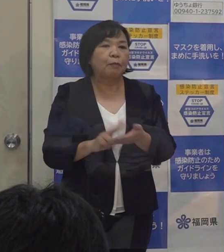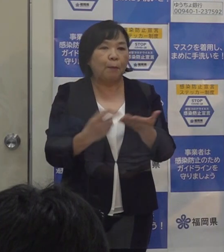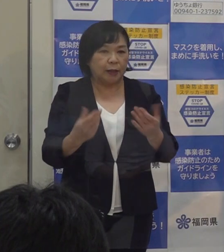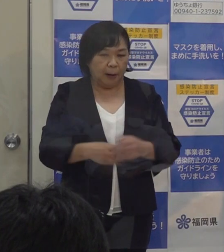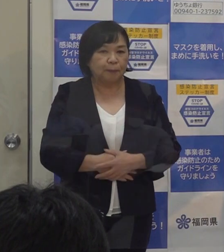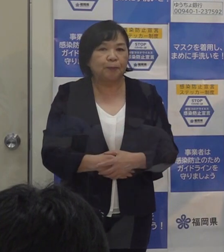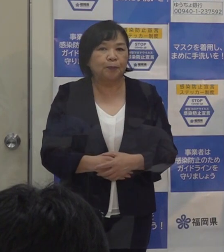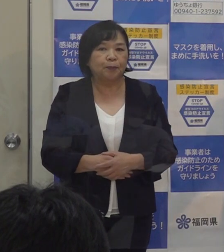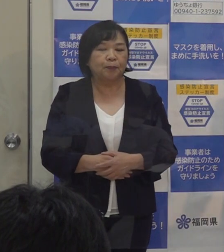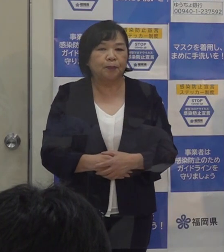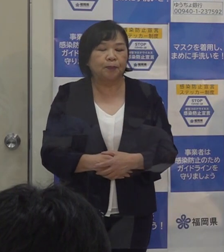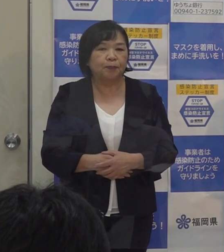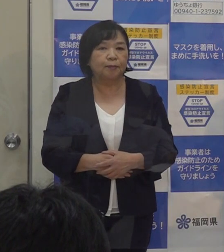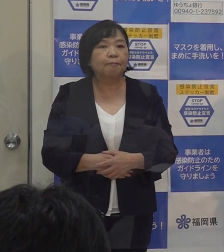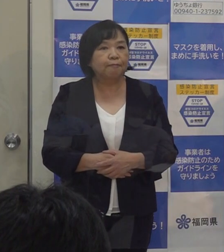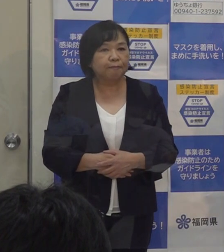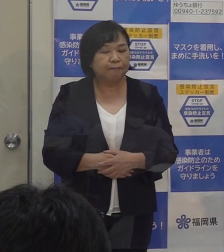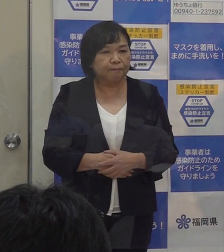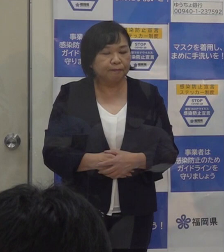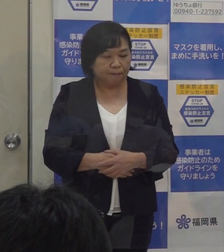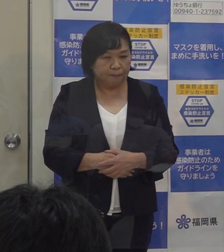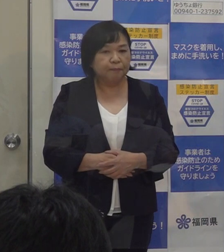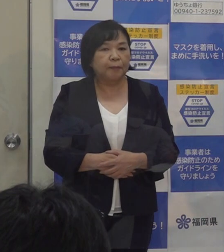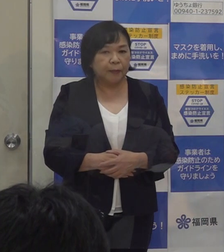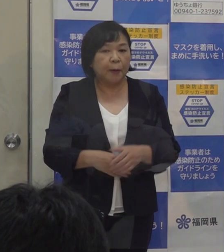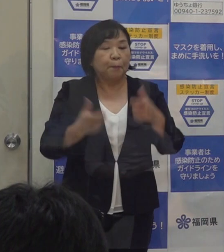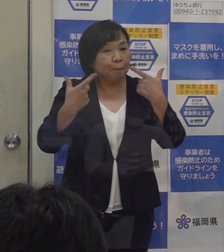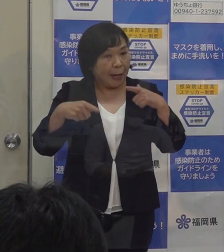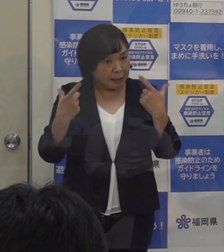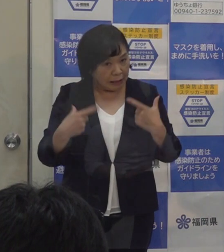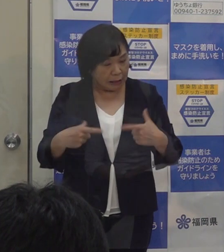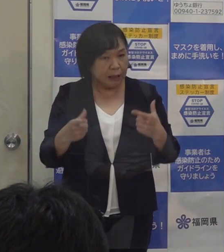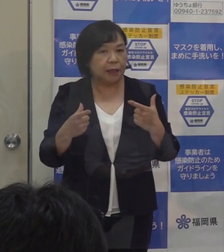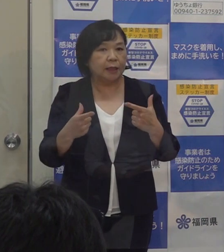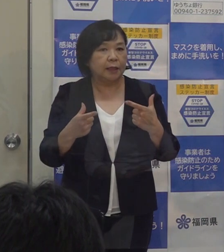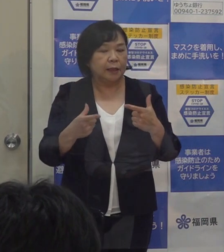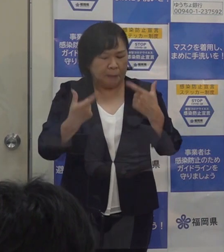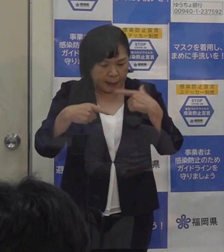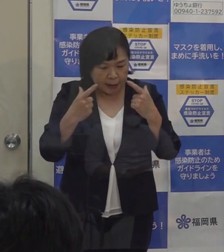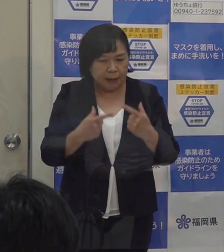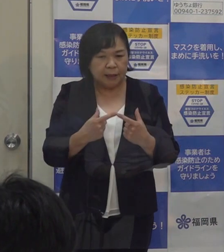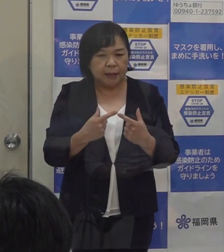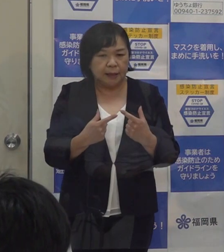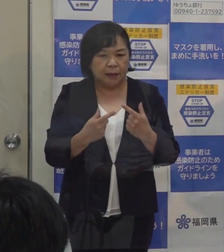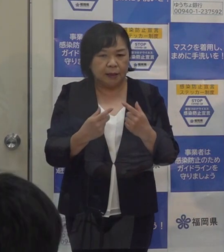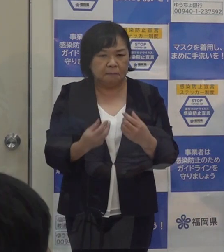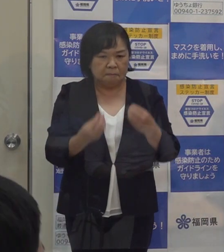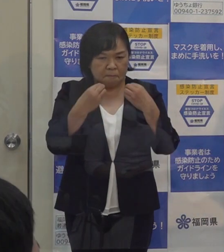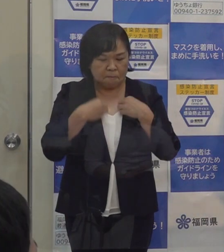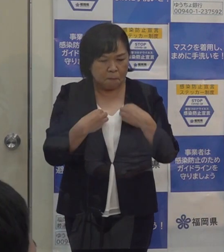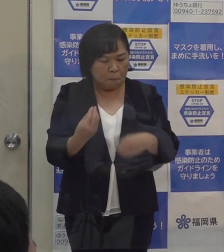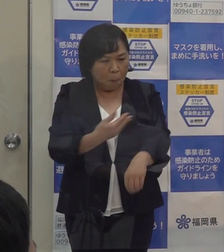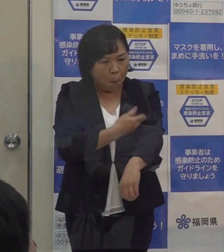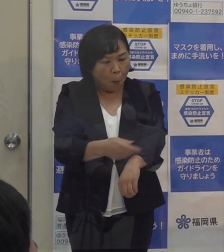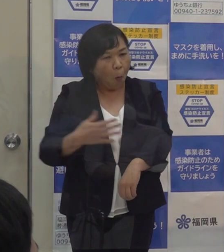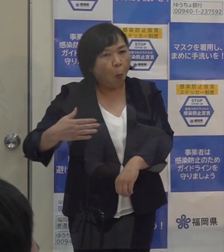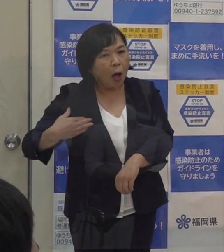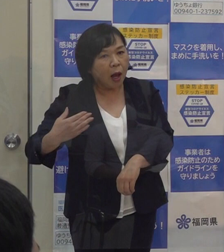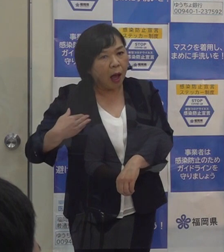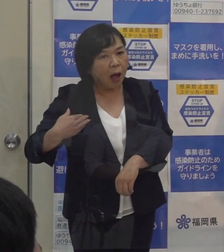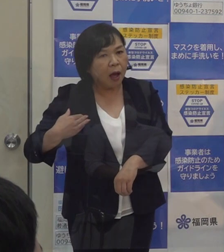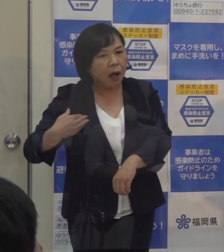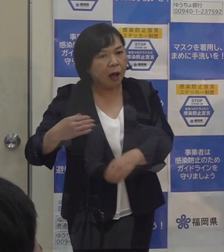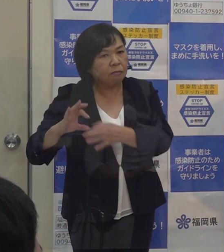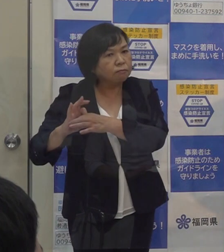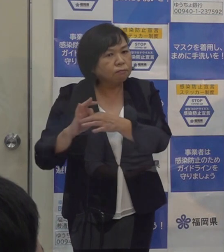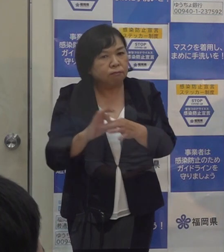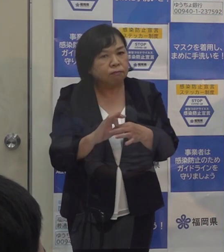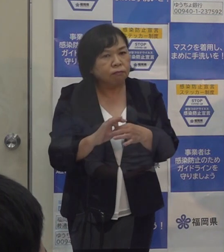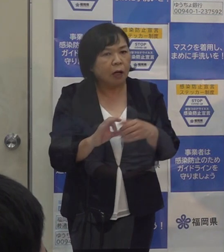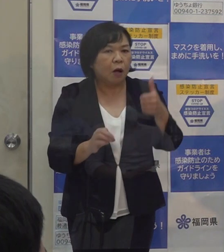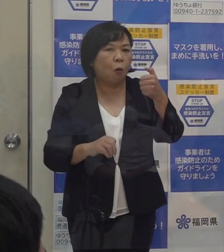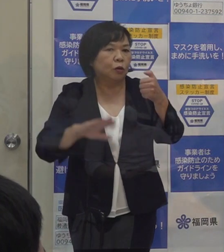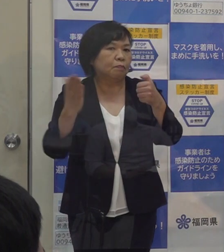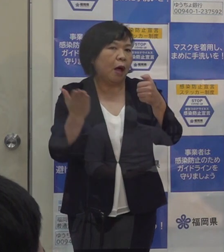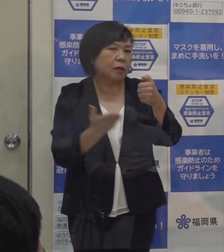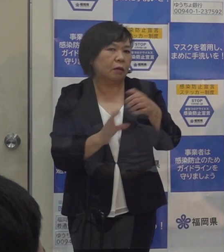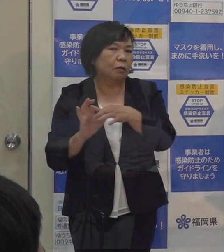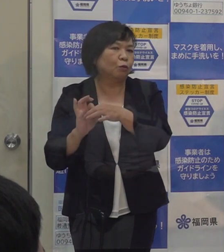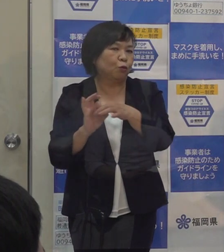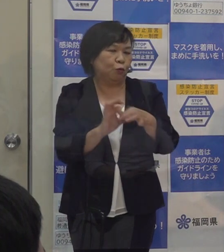それから感染経路不明者が５割を超えるのが３日続くという現状の指標を変えさせていただくのは